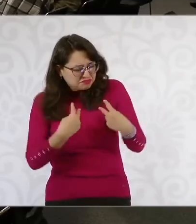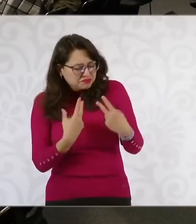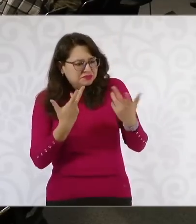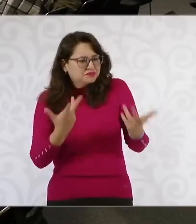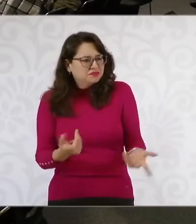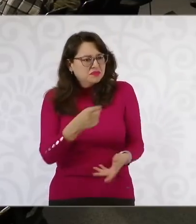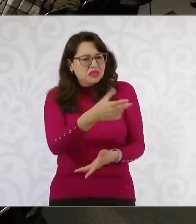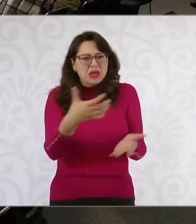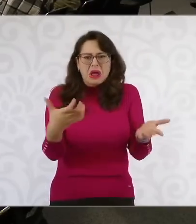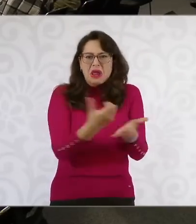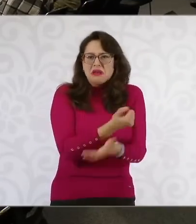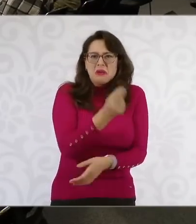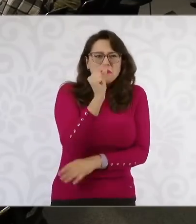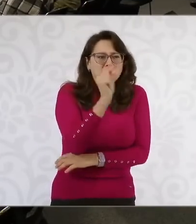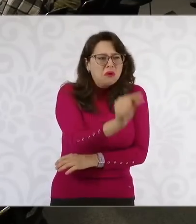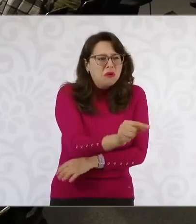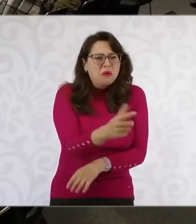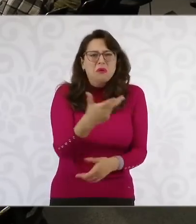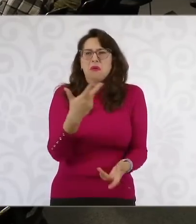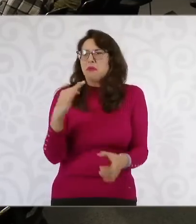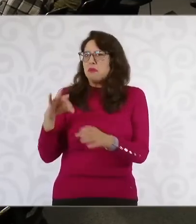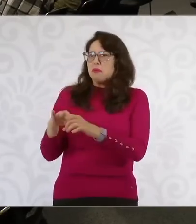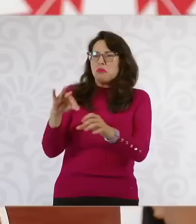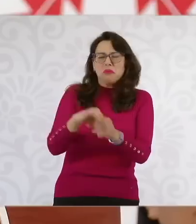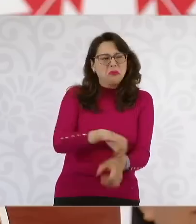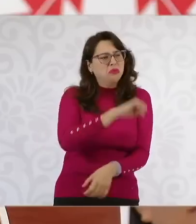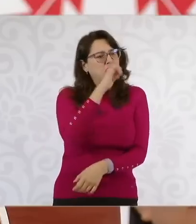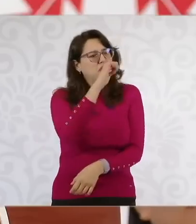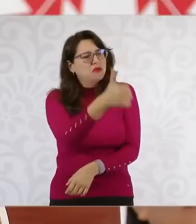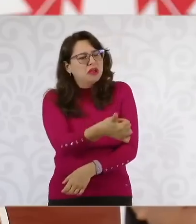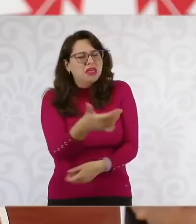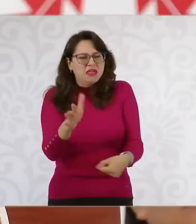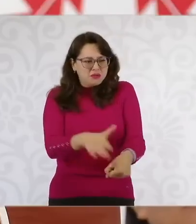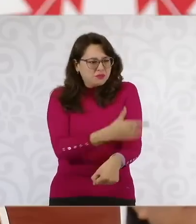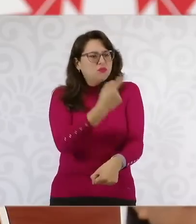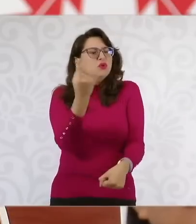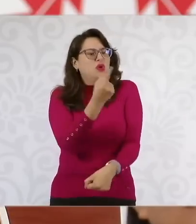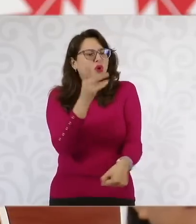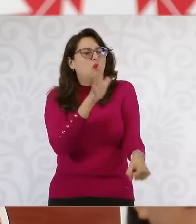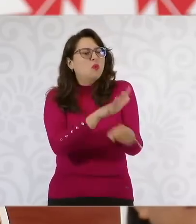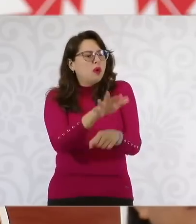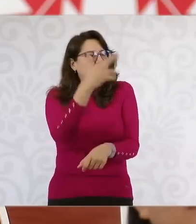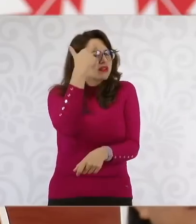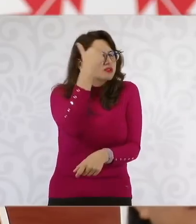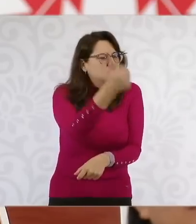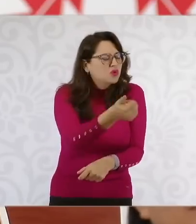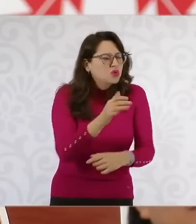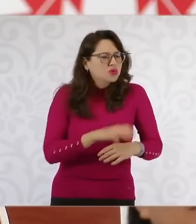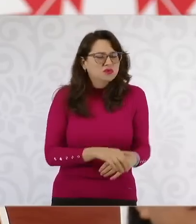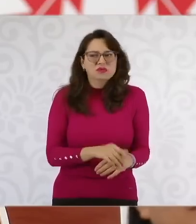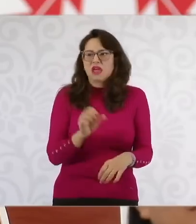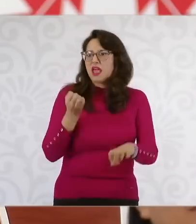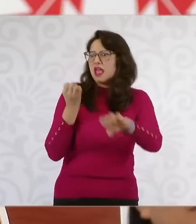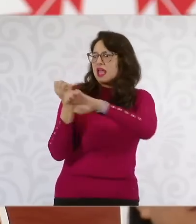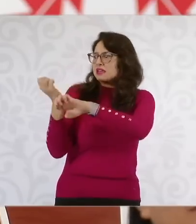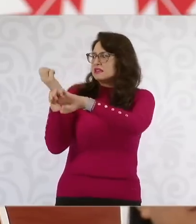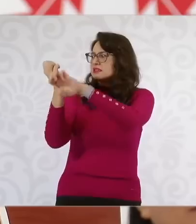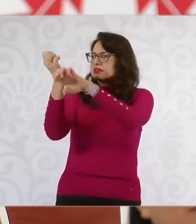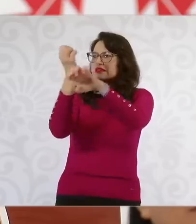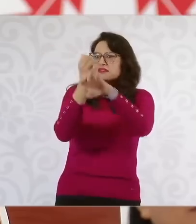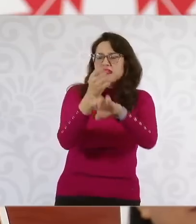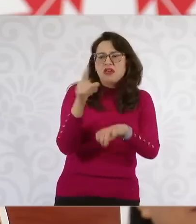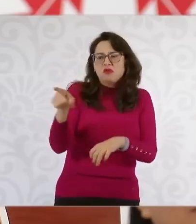distritos Por qué estados gobernados por ellos ganamos los diputados federales y los